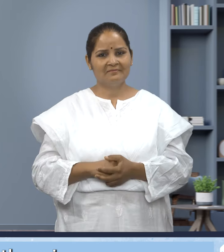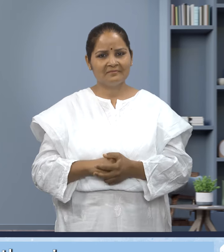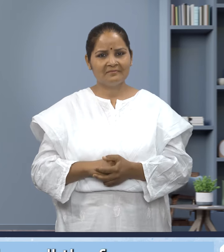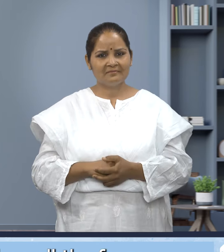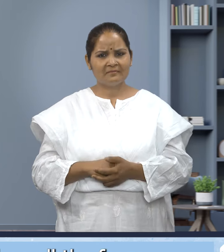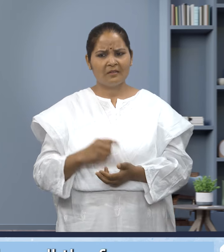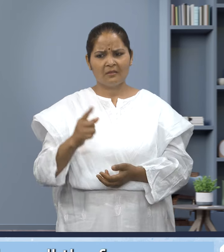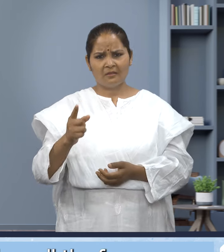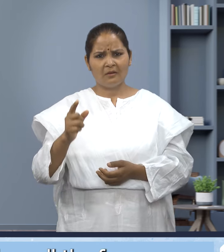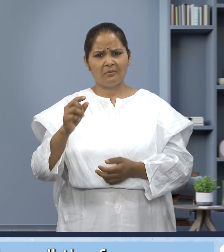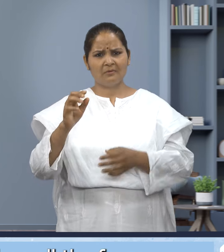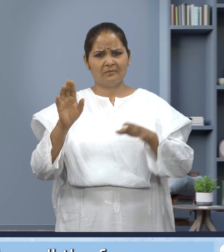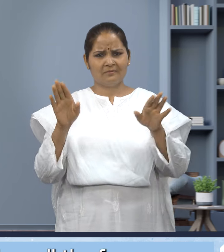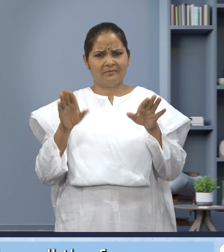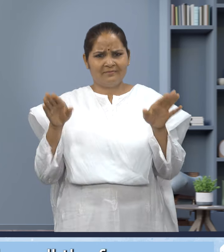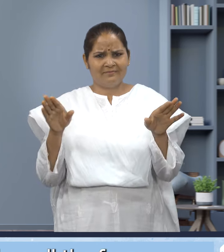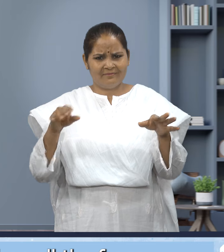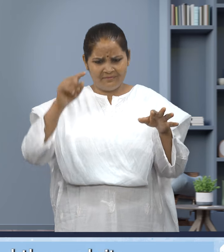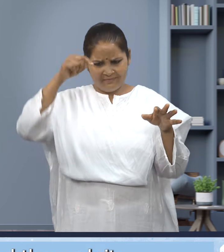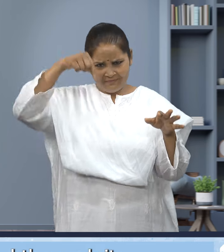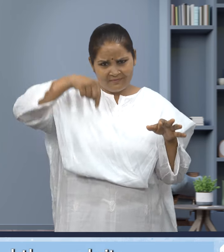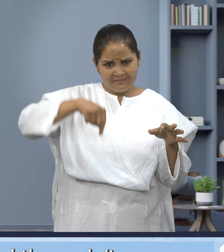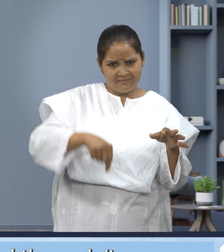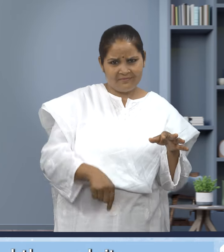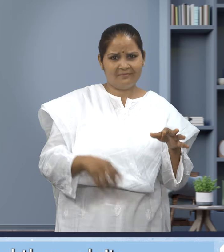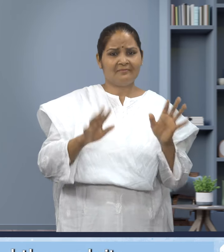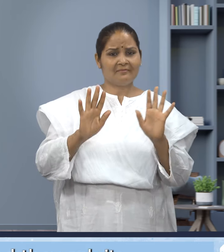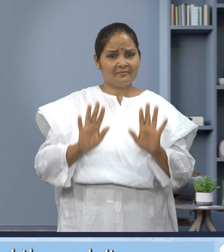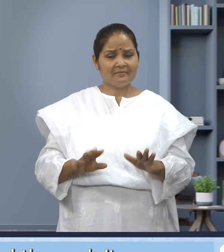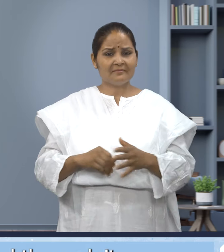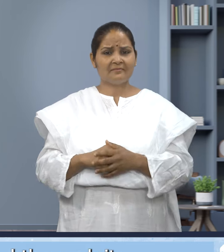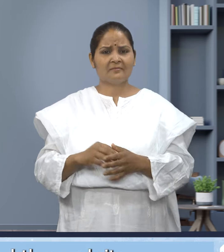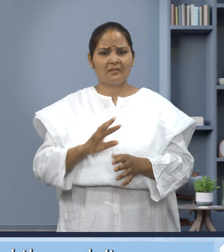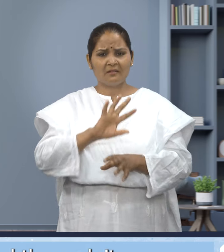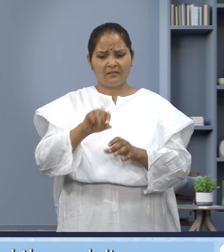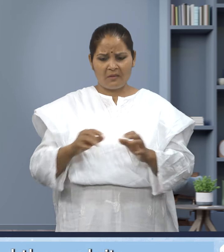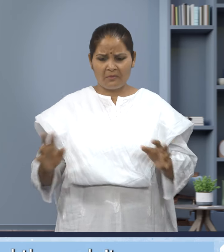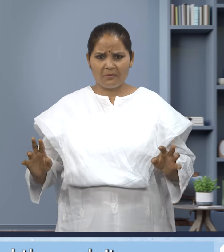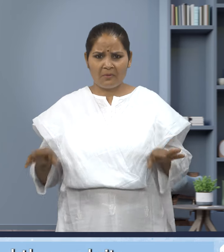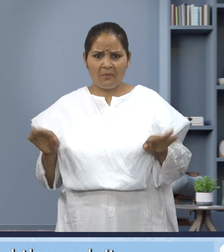అది కిందకు దిగగానే కప్పలన్నీ దానిని చుట్టుముట్టి అడుగుతాయి,